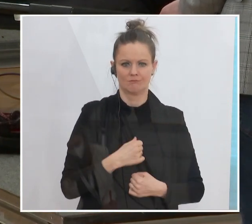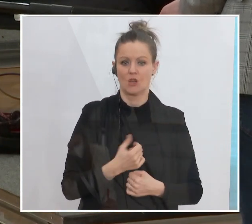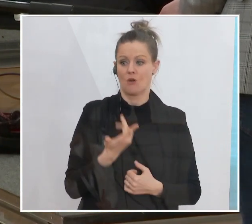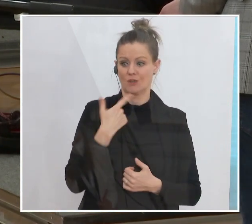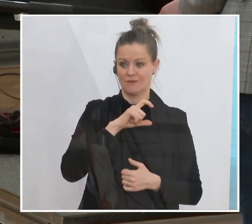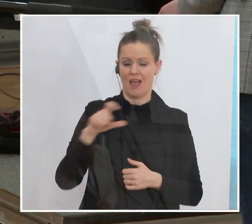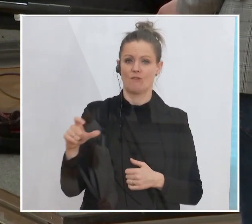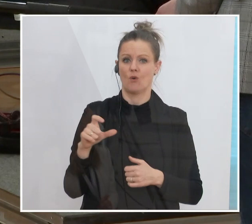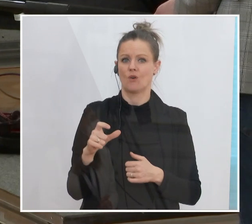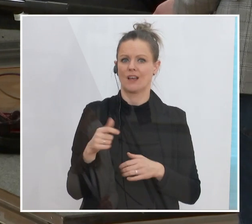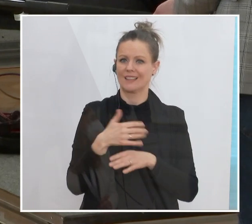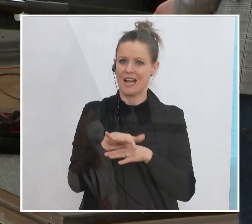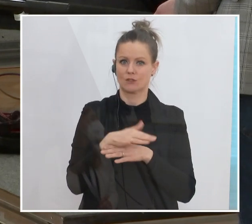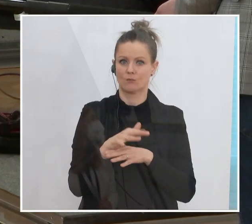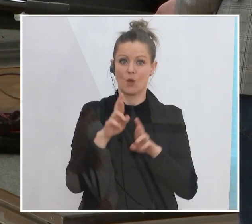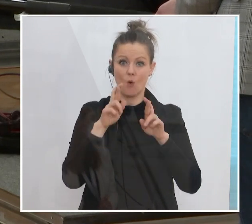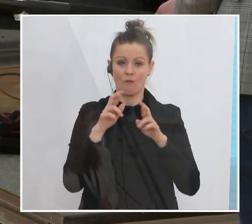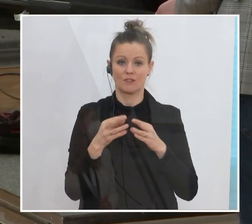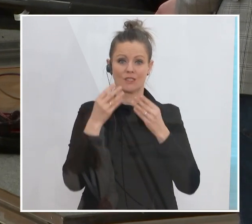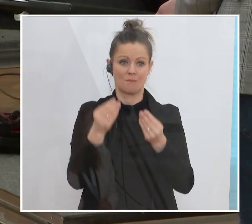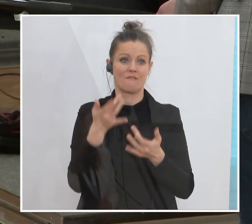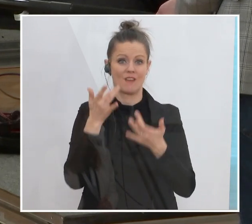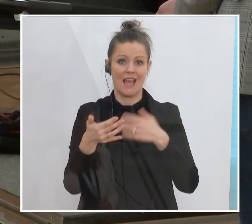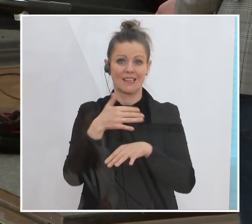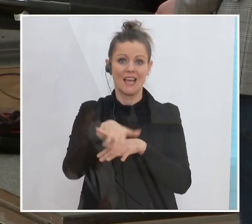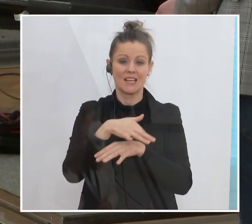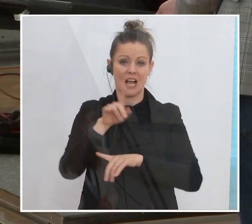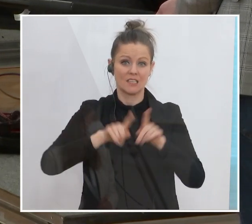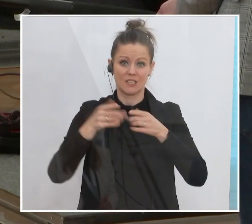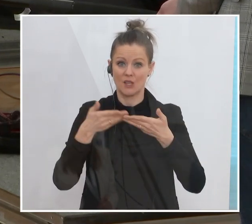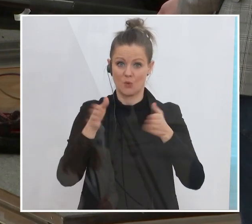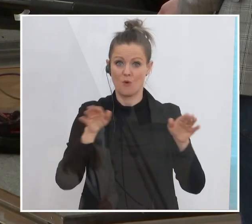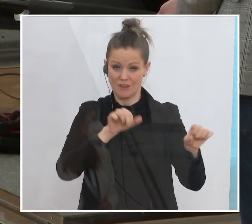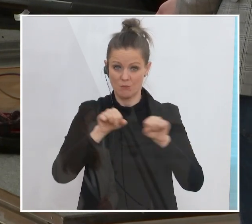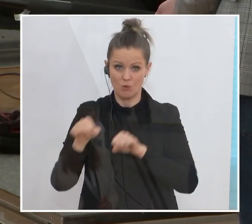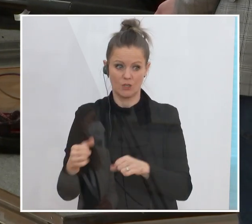dass zumindest die Gastgärten aufgehen könnten. In der Zwischenzeit sind die Inzidenzen wieder